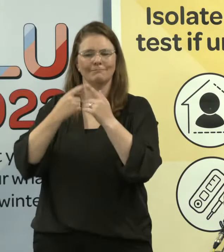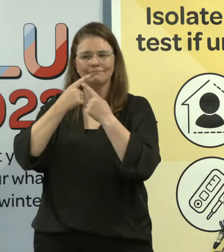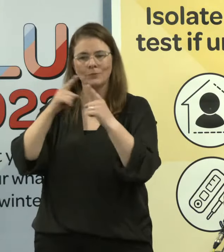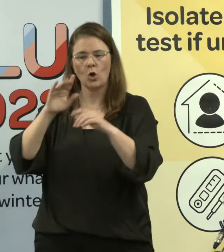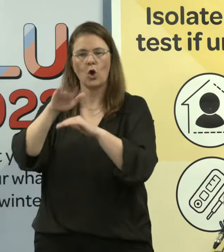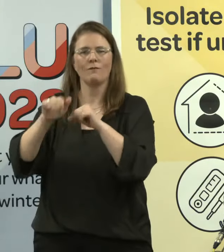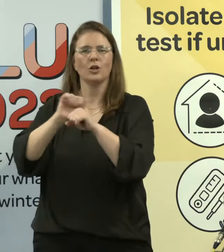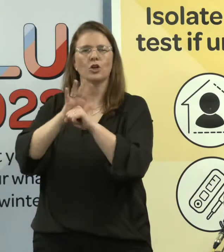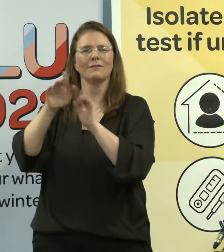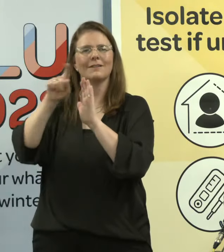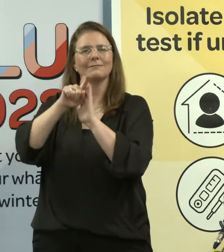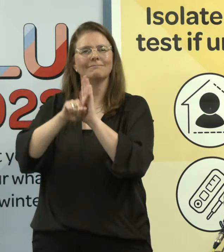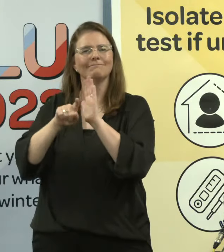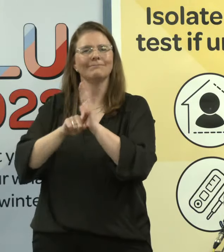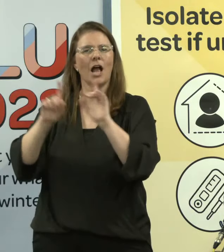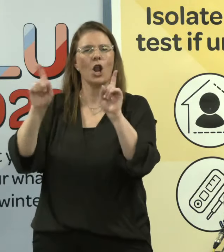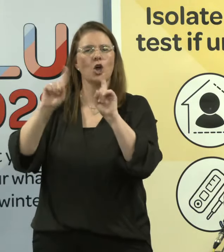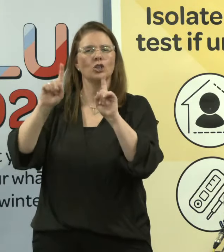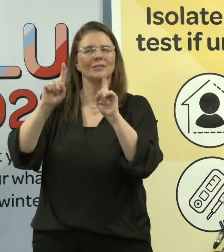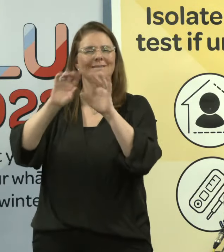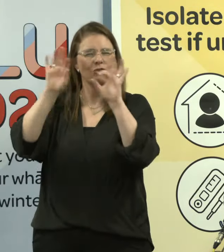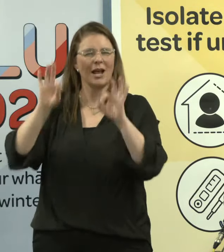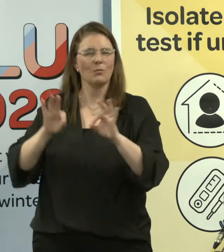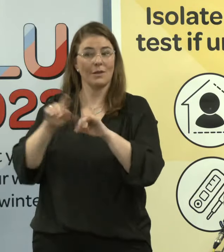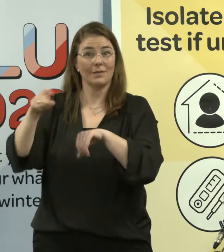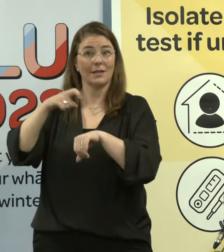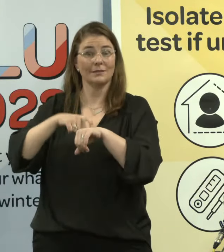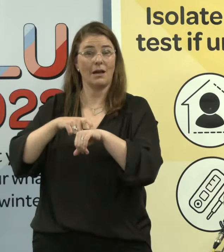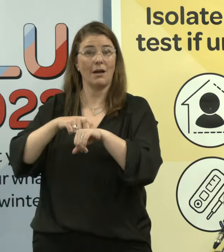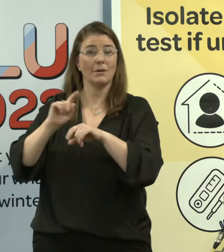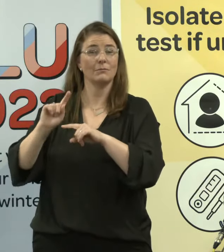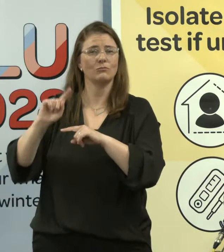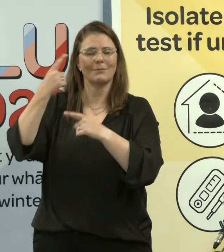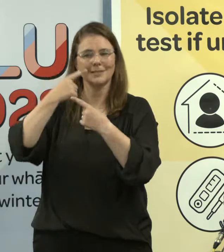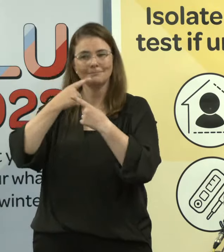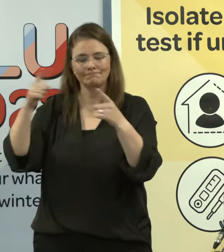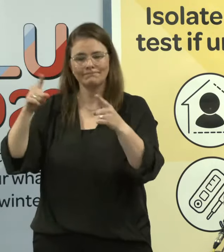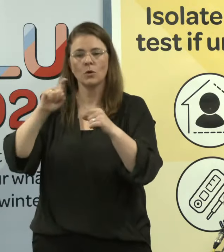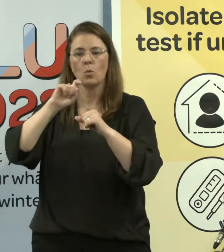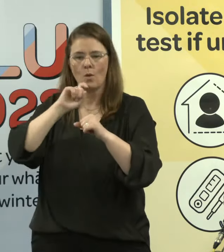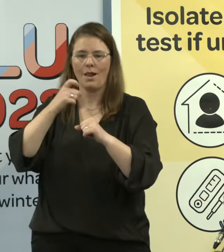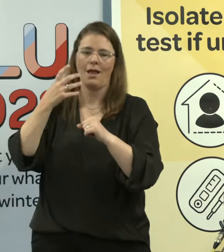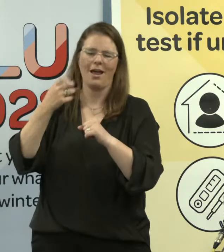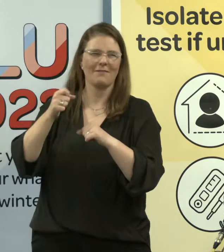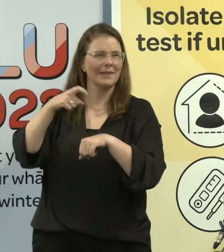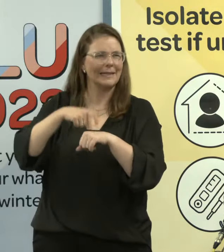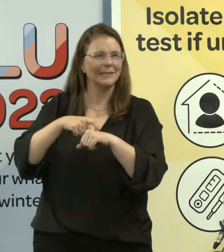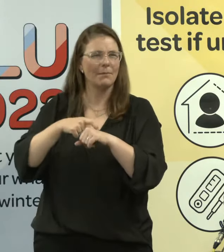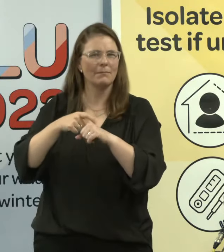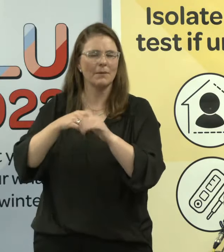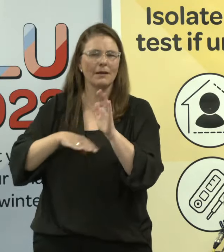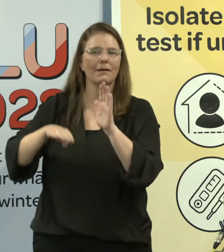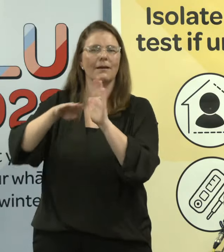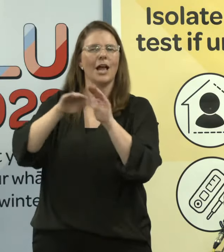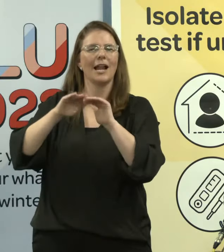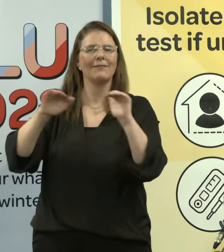mau ahau i a au ano, i te matakitaki i te Pirimia e eke